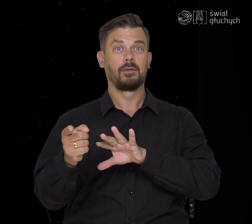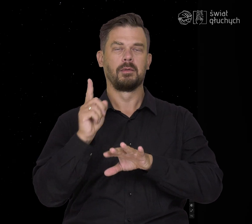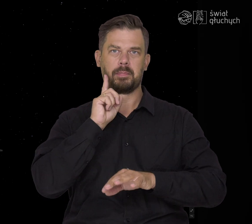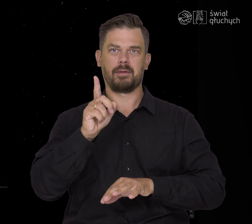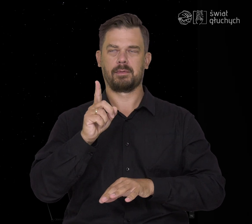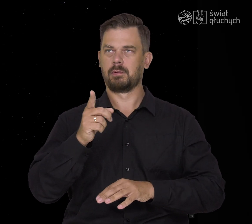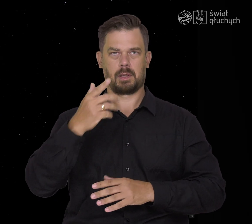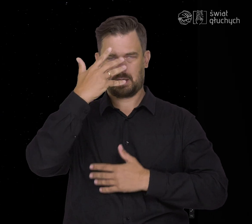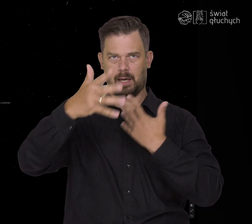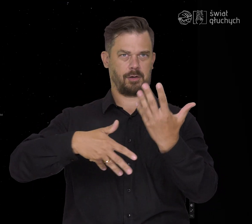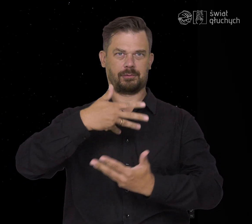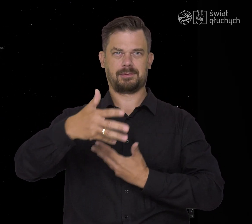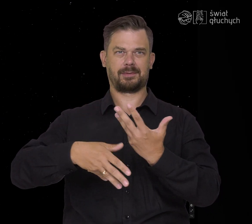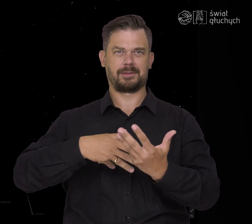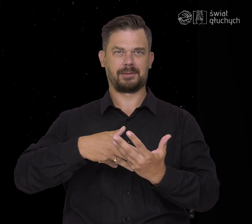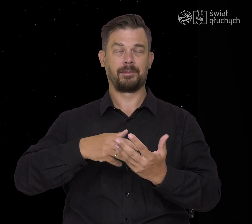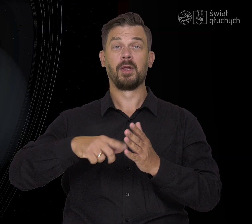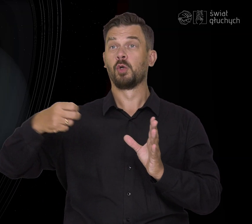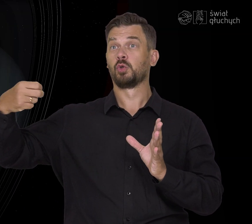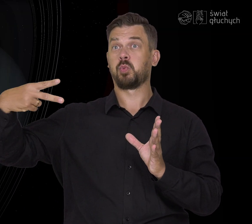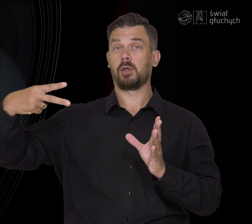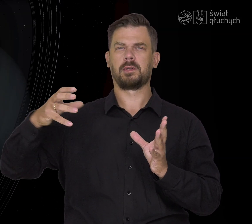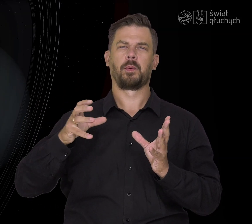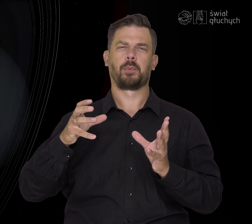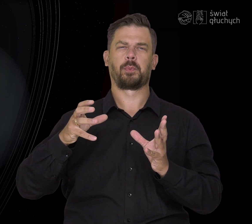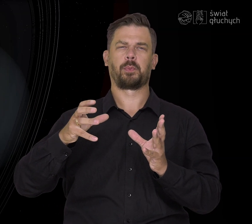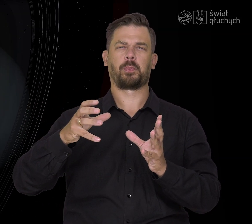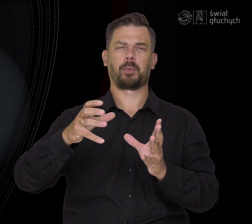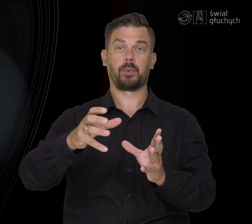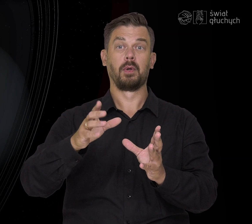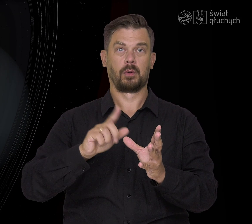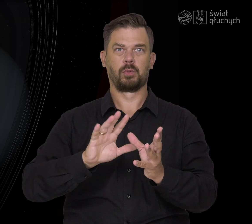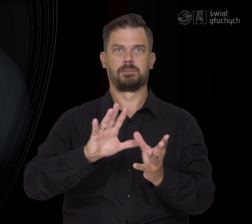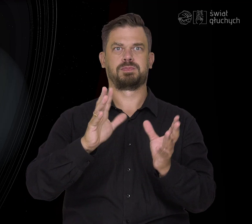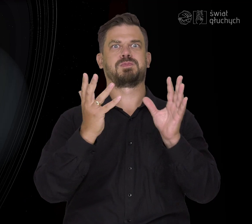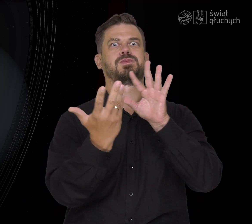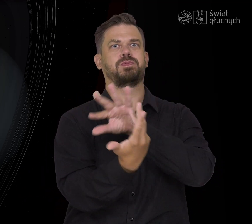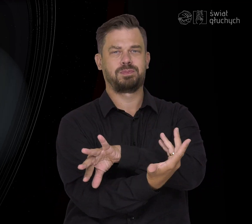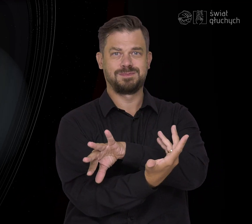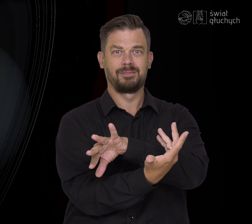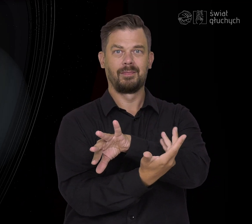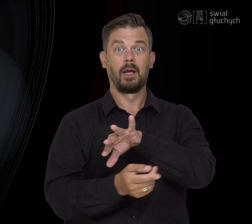rodzi prawdziwy meteorologiczny chaos. Kiedy Słońce w końcu, po dekadach mroku, oświetla daną połowę planety,